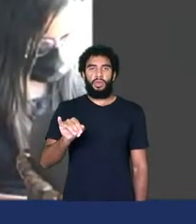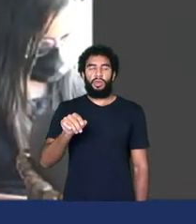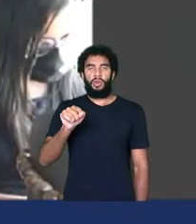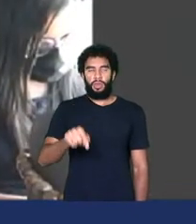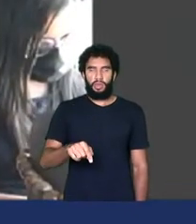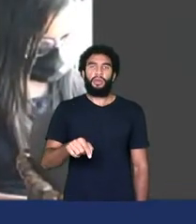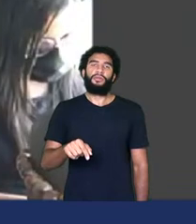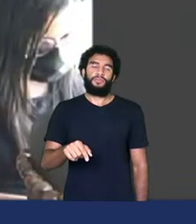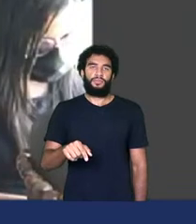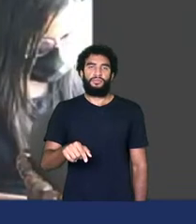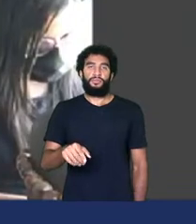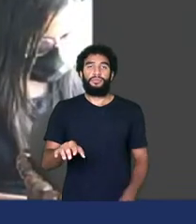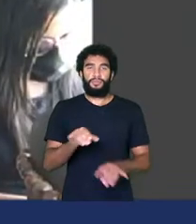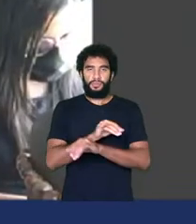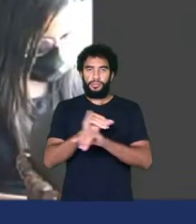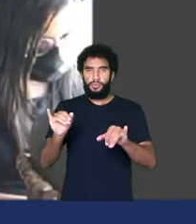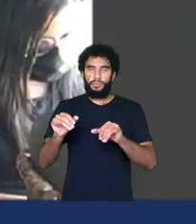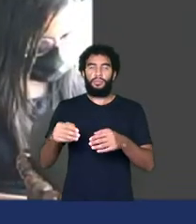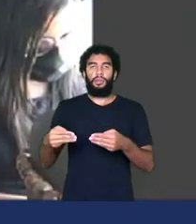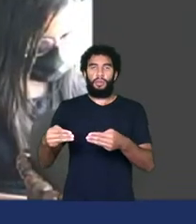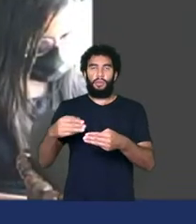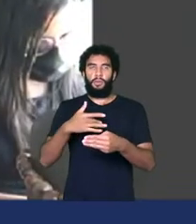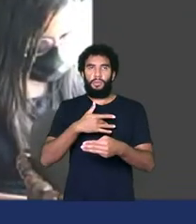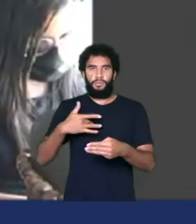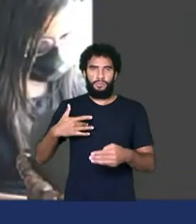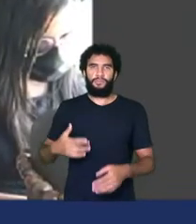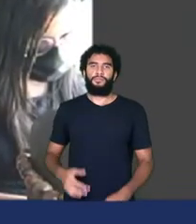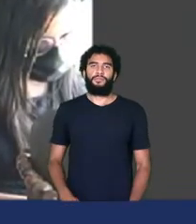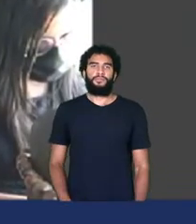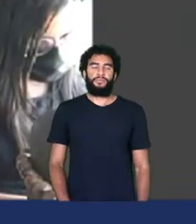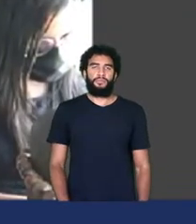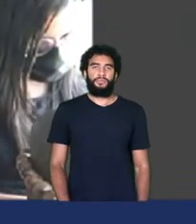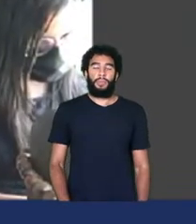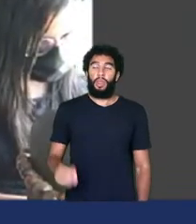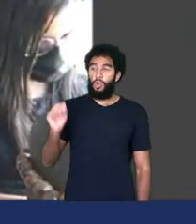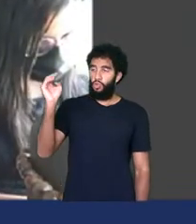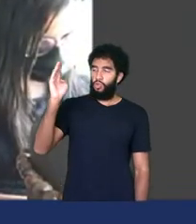LEITOS DE UTI COVID NA ESTADO. ISSO FOI ANUNCIADO PELO MINISTÉRIO DA SAÚDE. NO BRASIL INTEIRO ELES VÊM